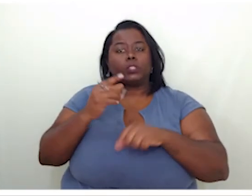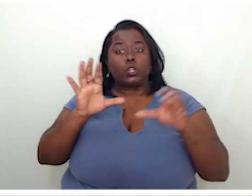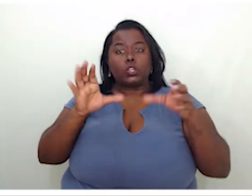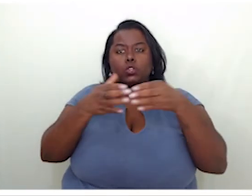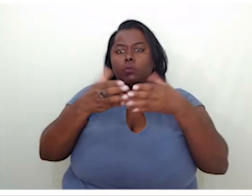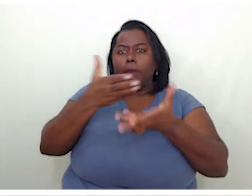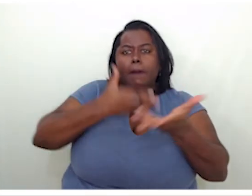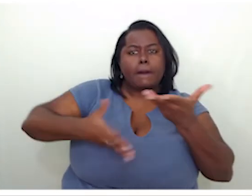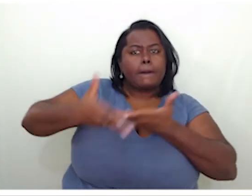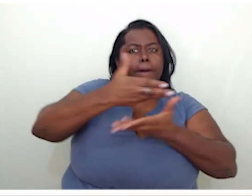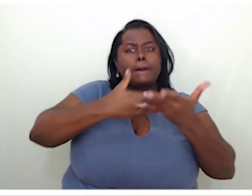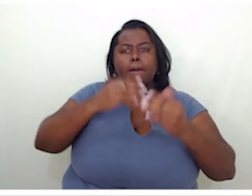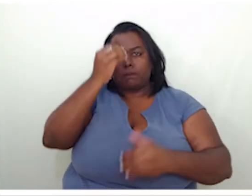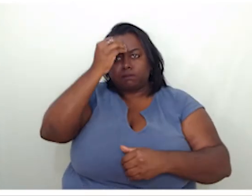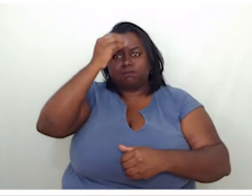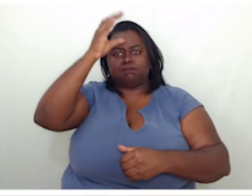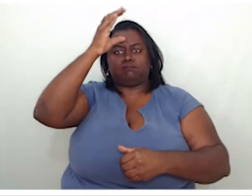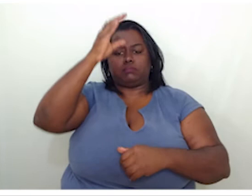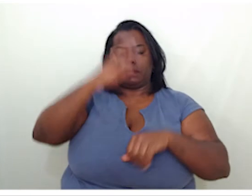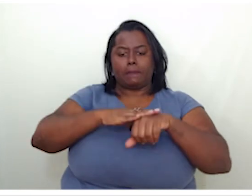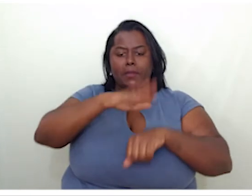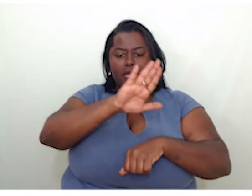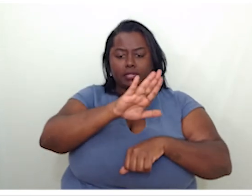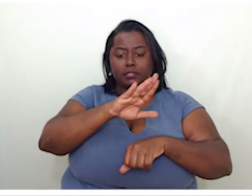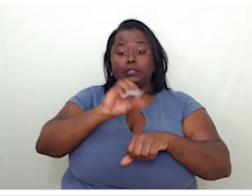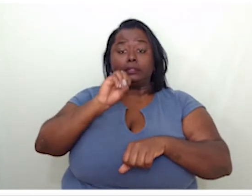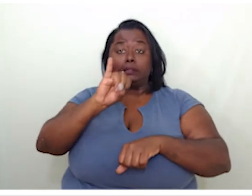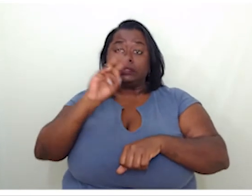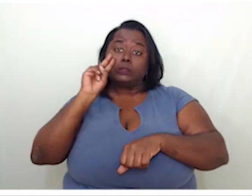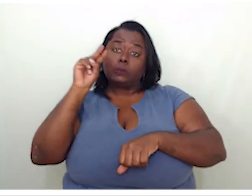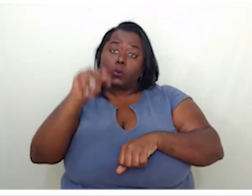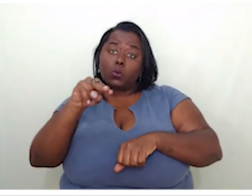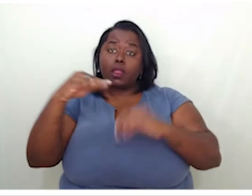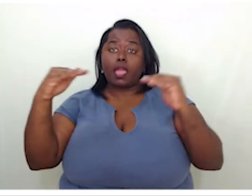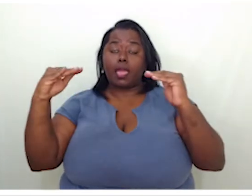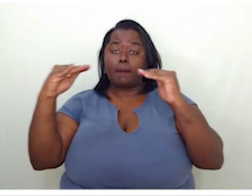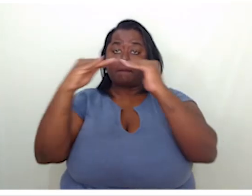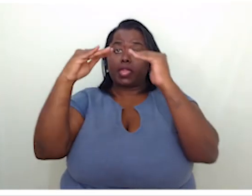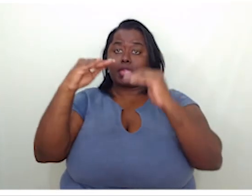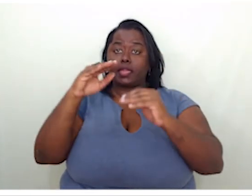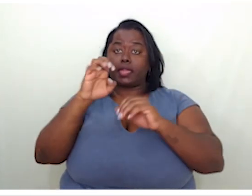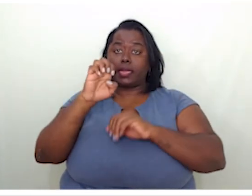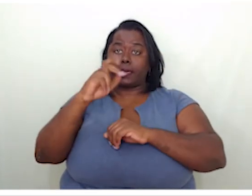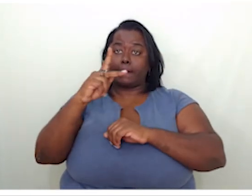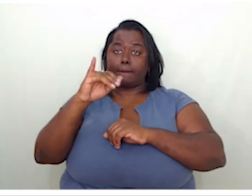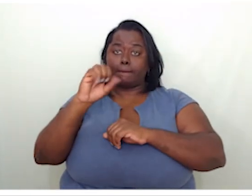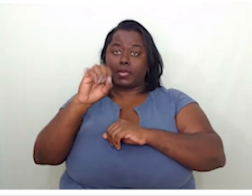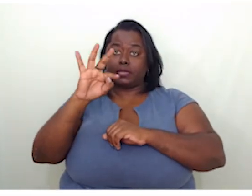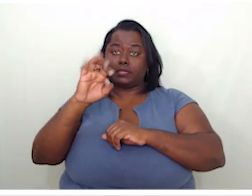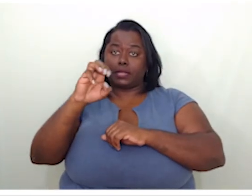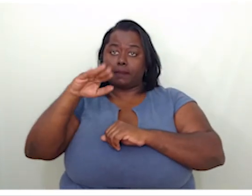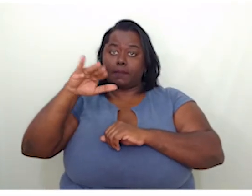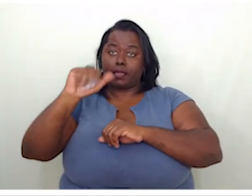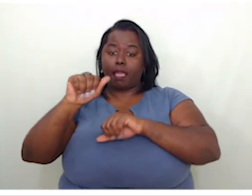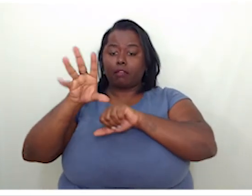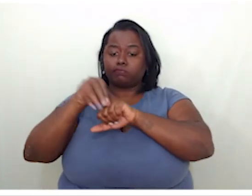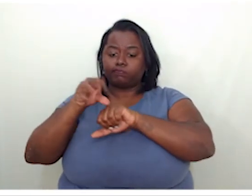discusiones, reuniones colaborativas, en línea y cara a cara y workshop en las que ellos realizaron